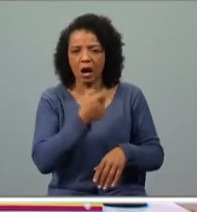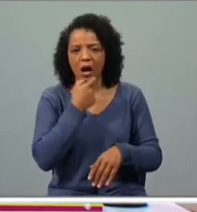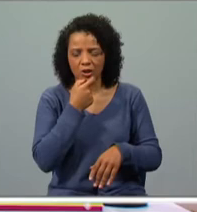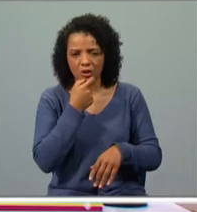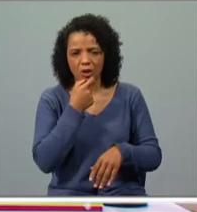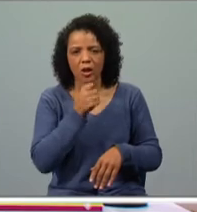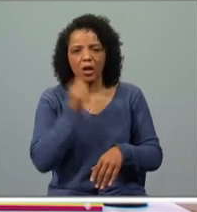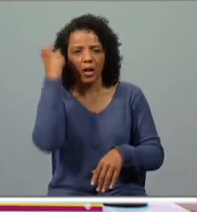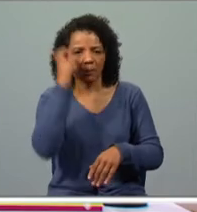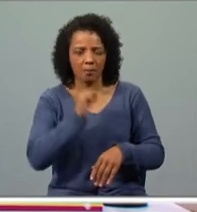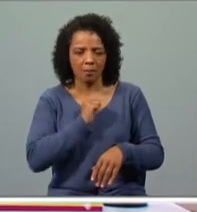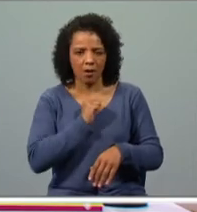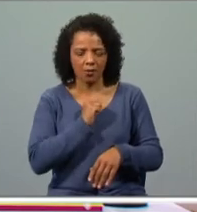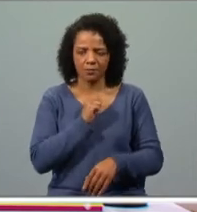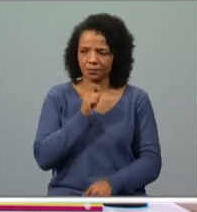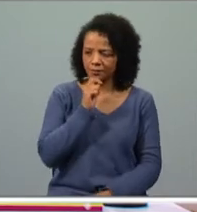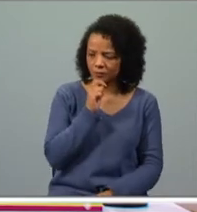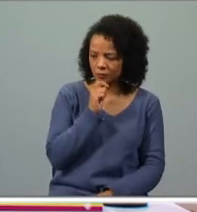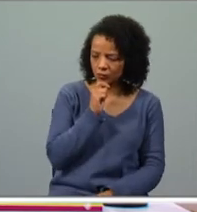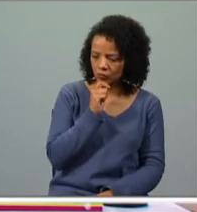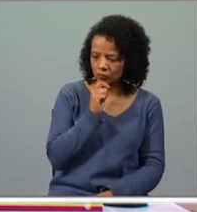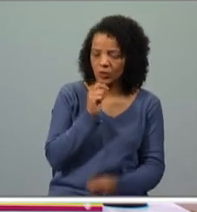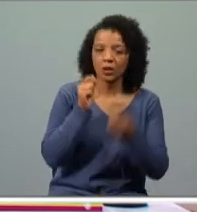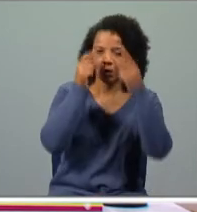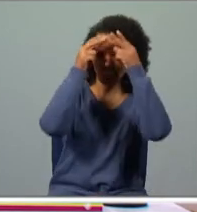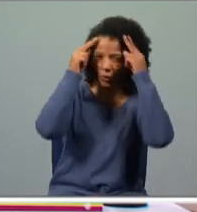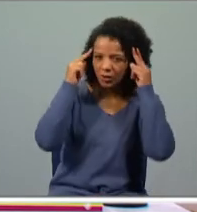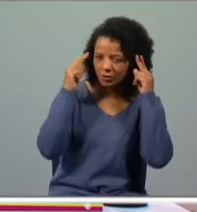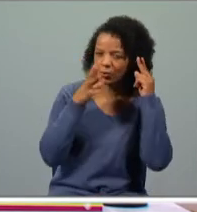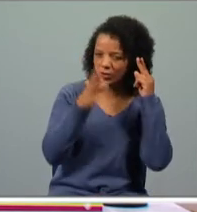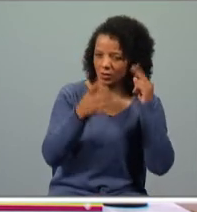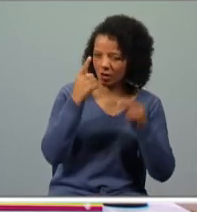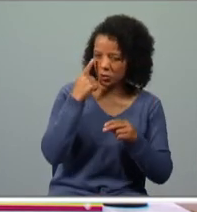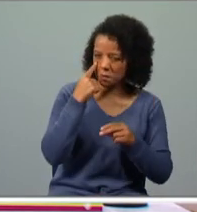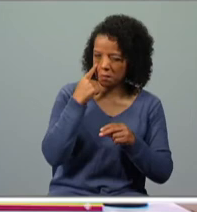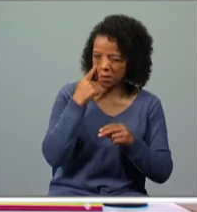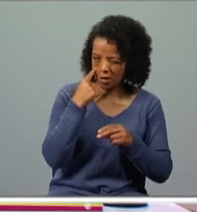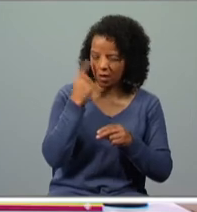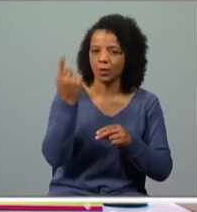meu rebanho hora eles como Já vos disse ele era muito astuto era muito esperto 我的羊群，正如我告訴你的他很狡猾 他很聰明